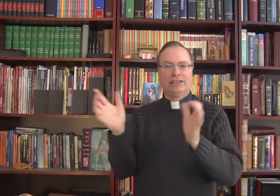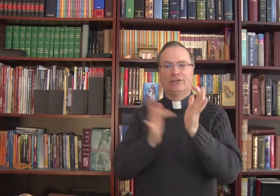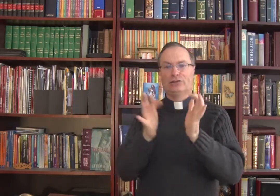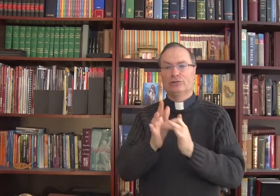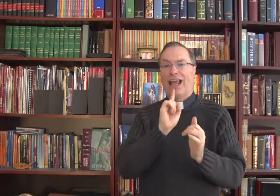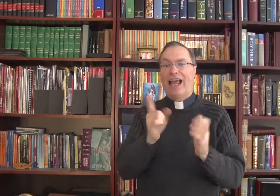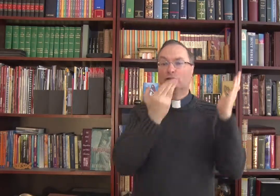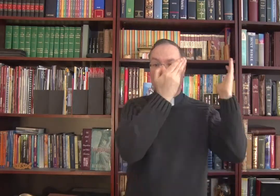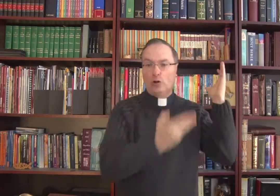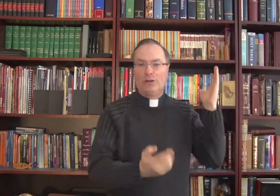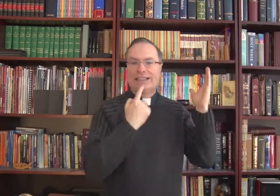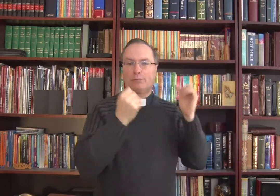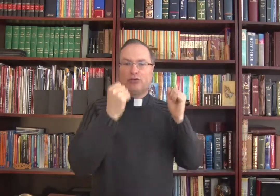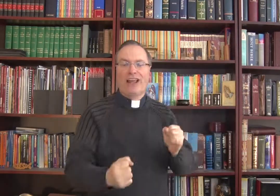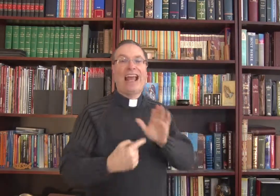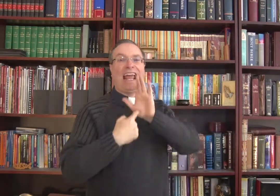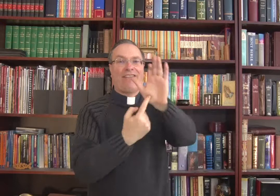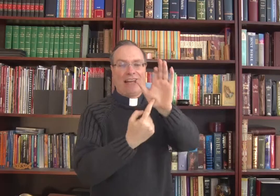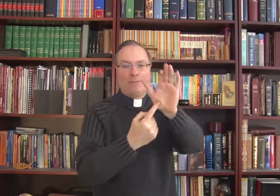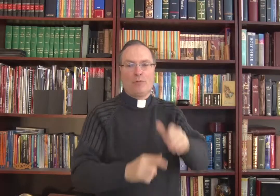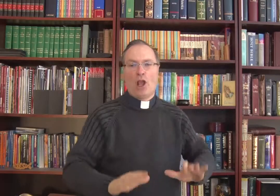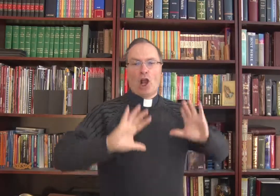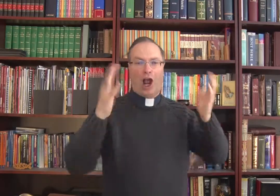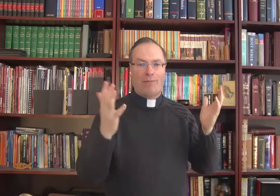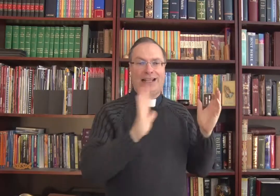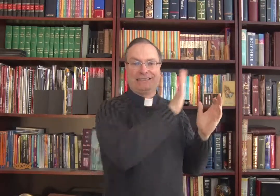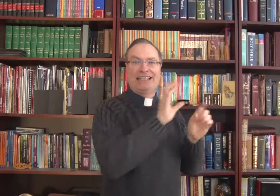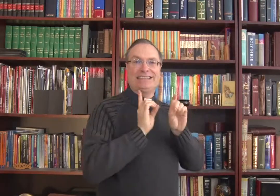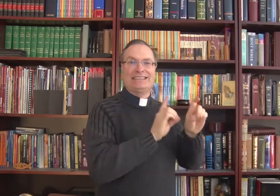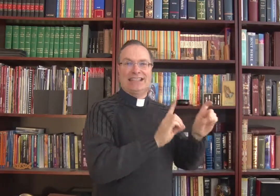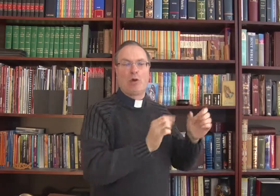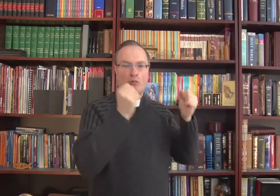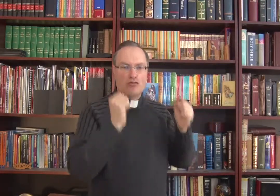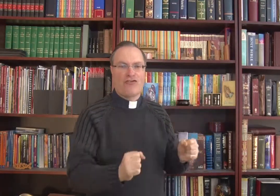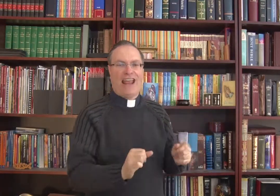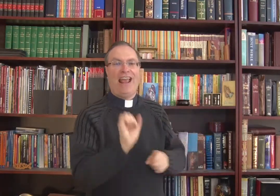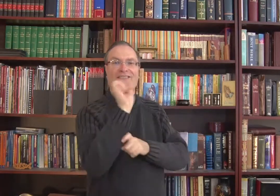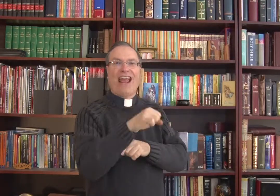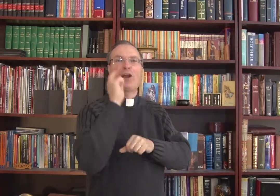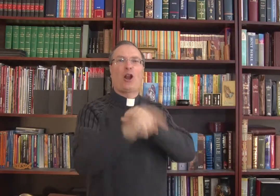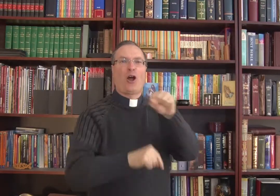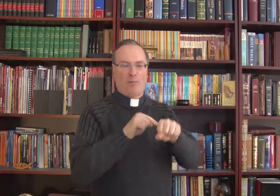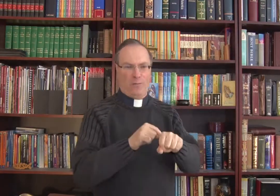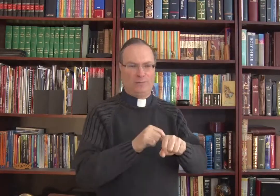Jésus est celui qui pouvait révéler comment ses disciples pouvaient vaincre le monde: